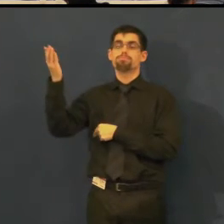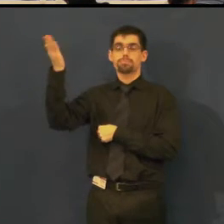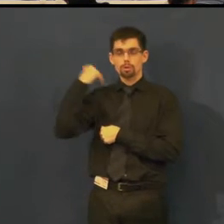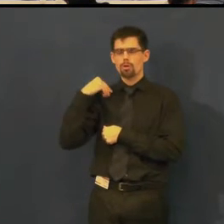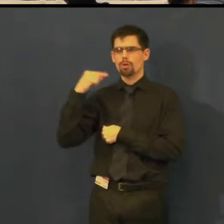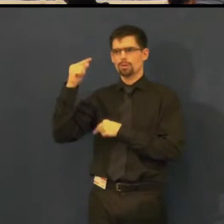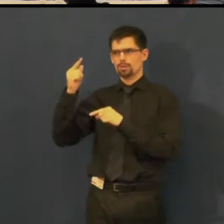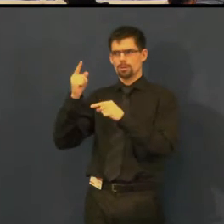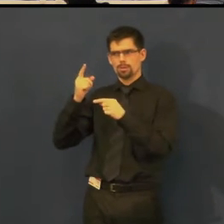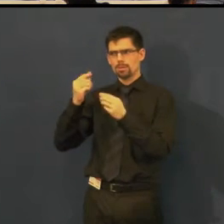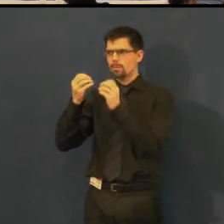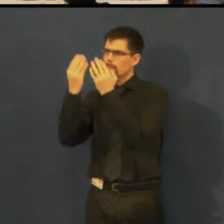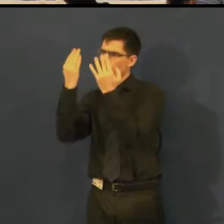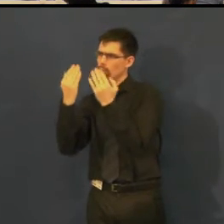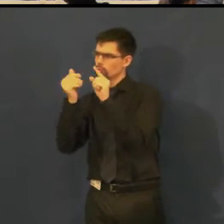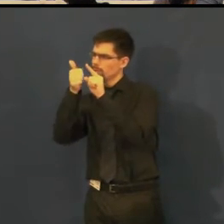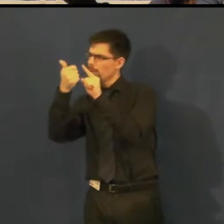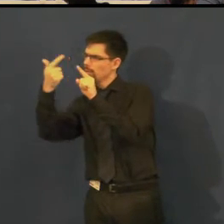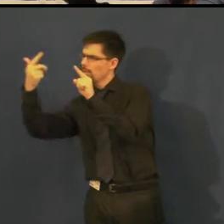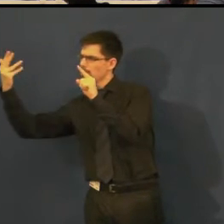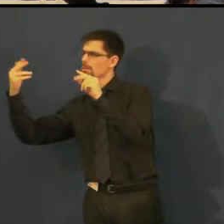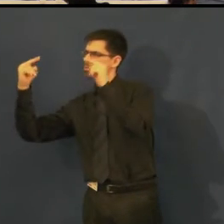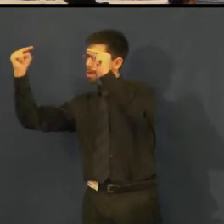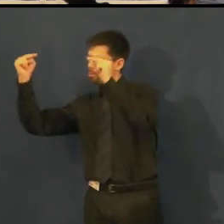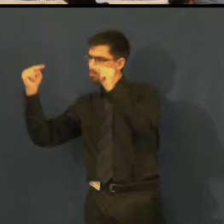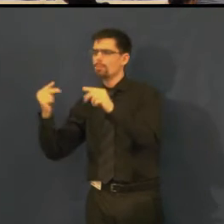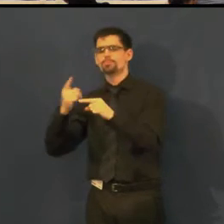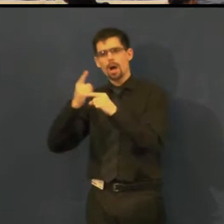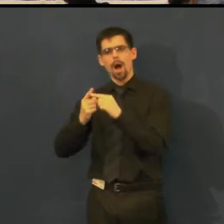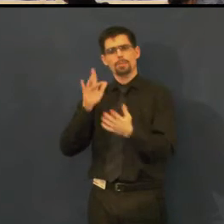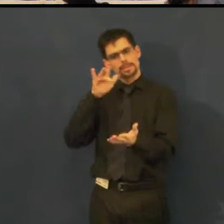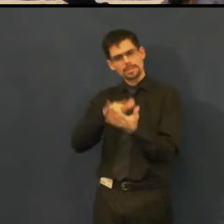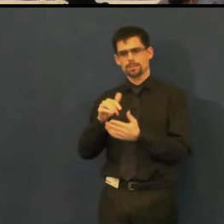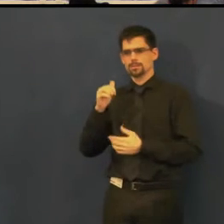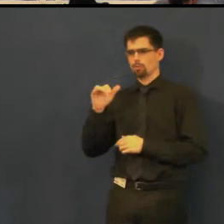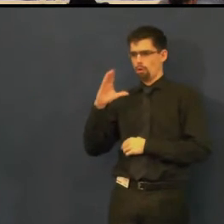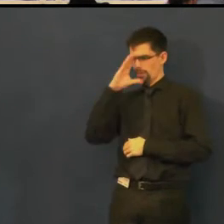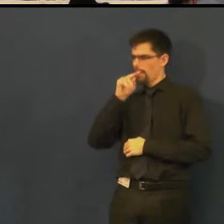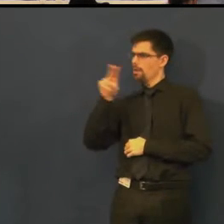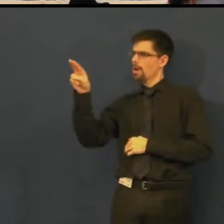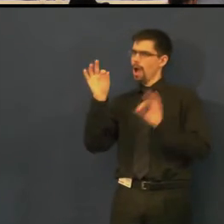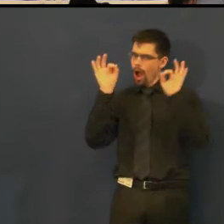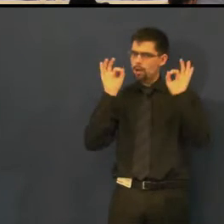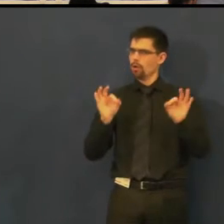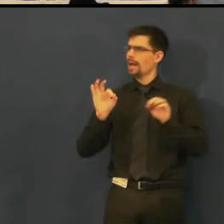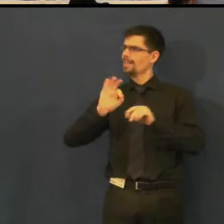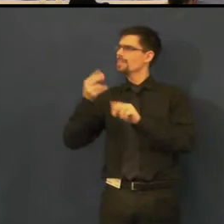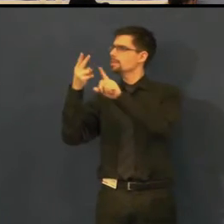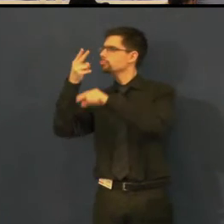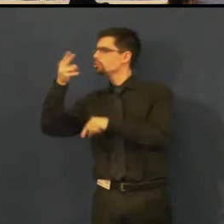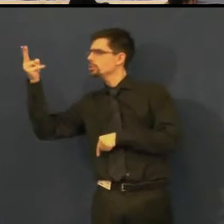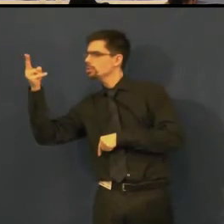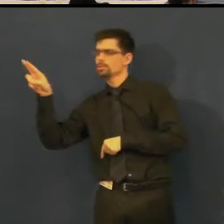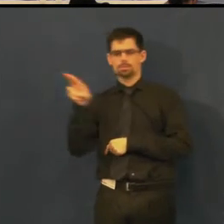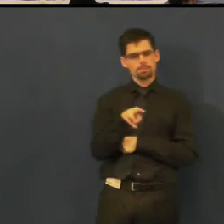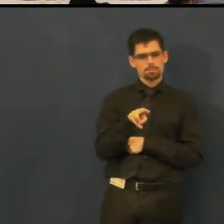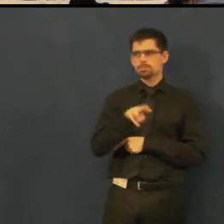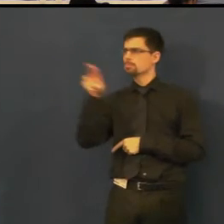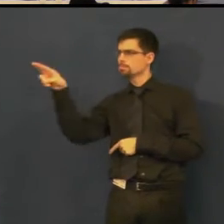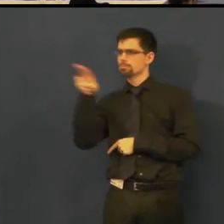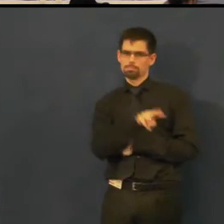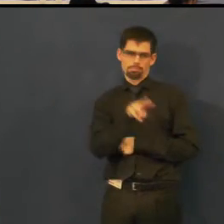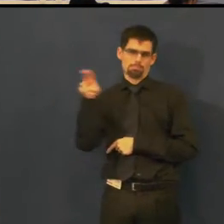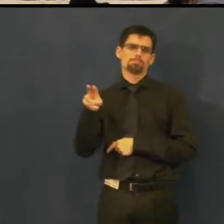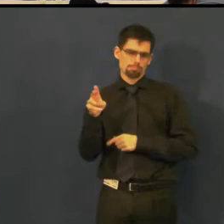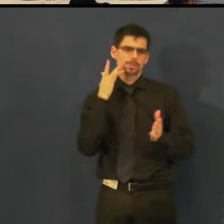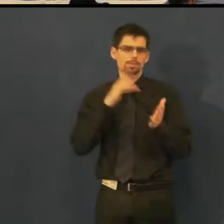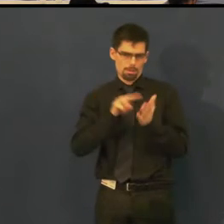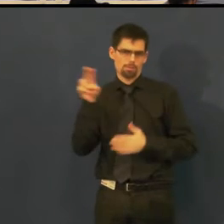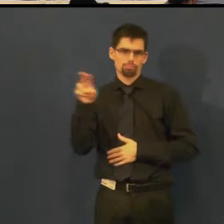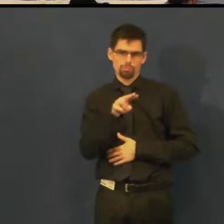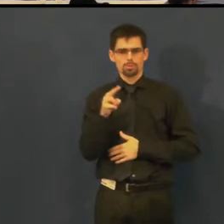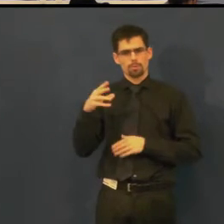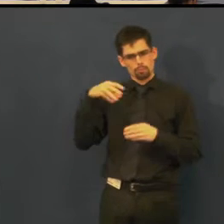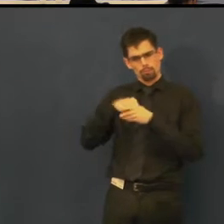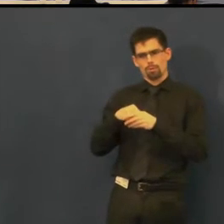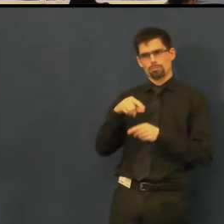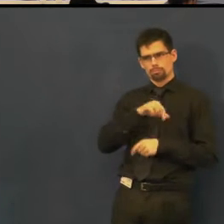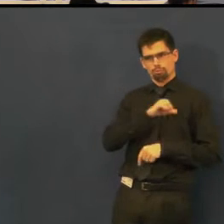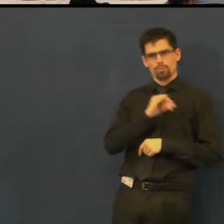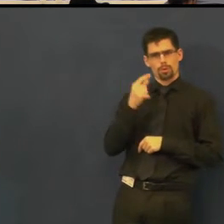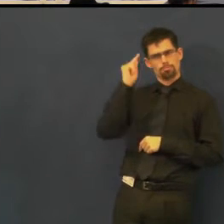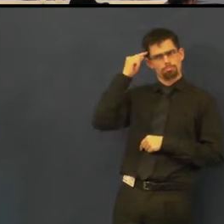a neunikal mu děj na jevišti s tím, co potřebuje pro sebe přečíst na titulcích.